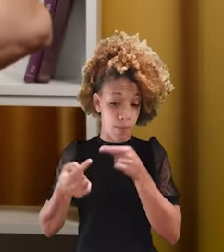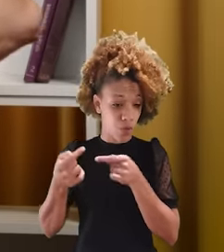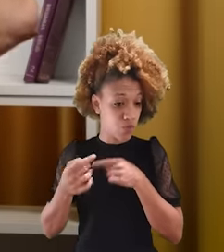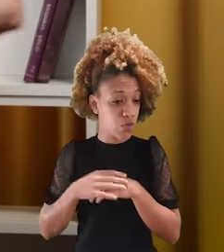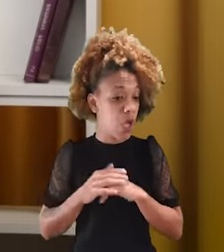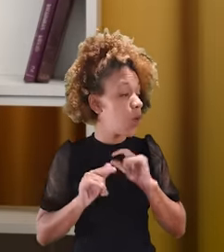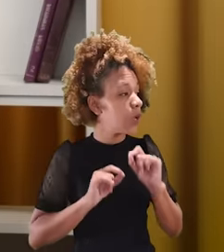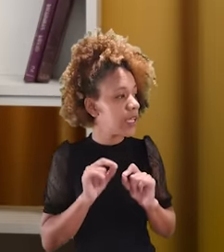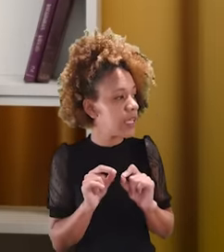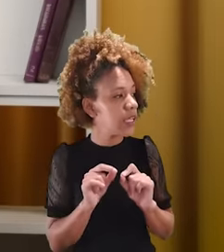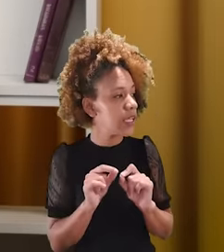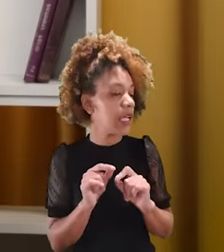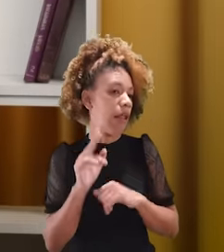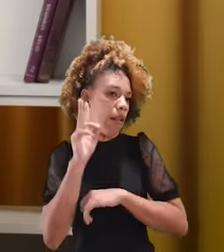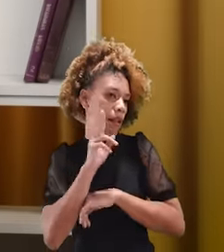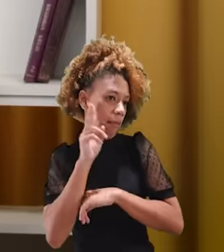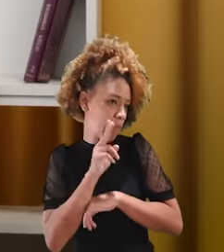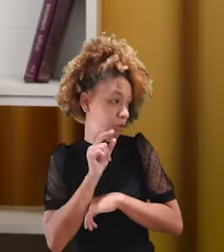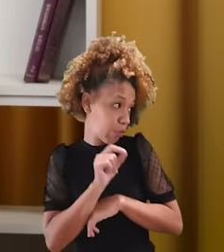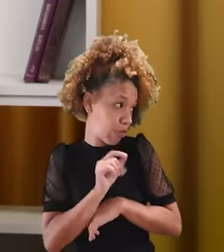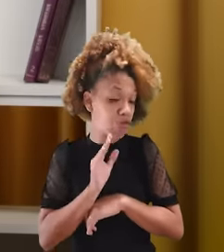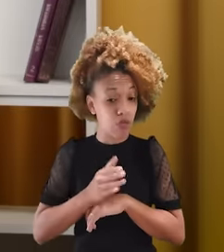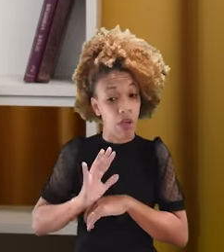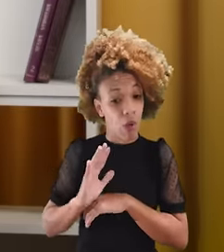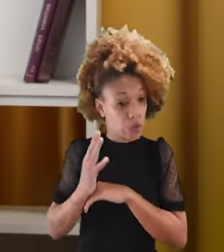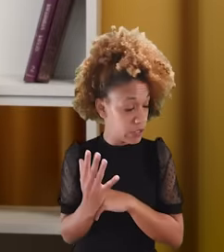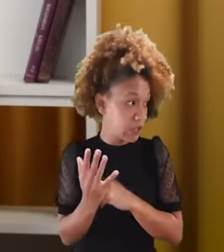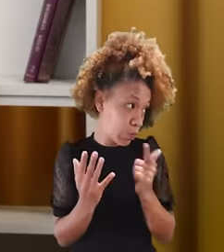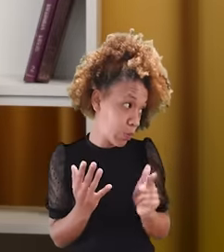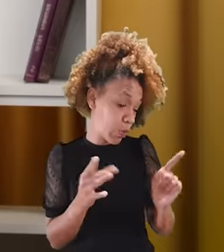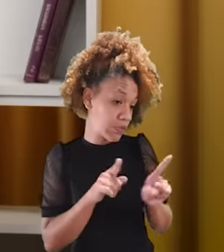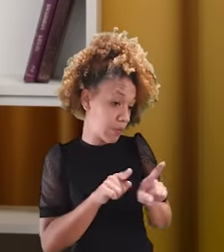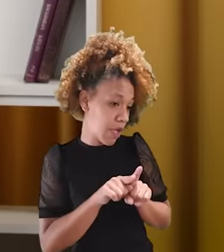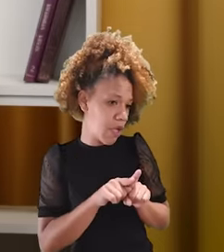erro sem lembrar que já aconteceu isso do outro lado também que as pessoas as pessoas elas não